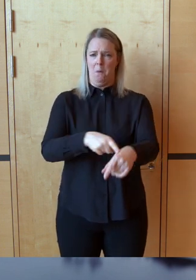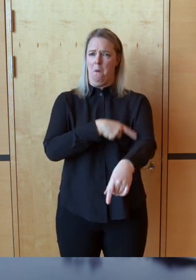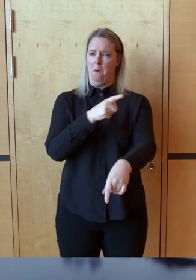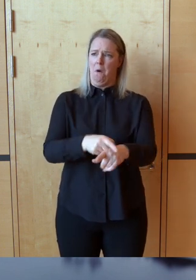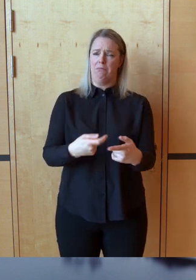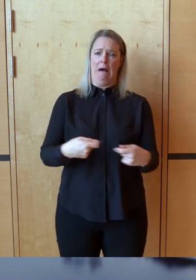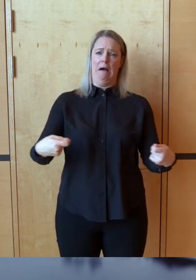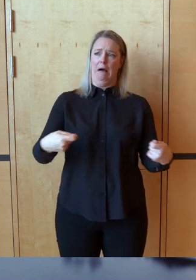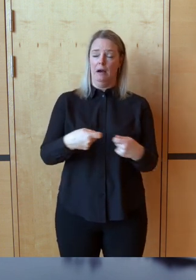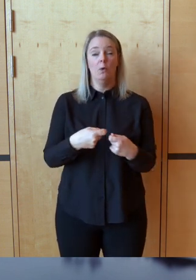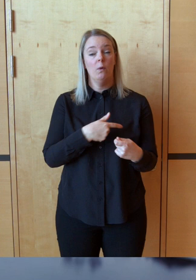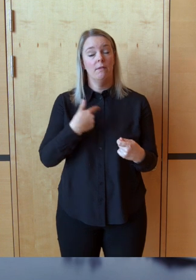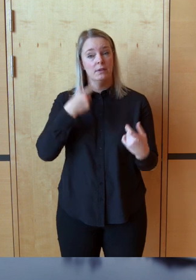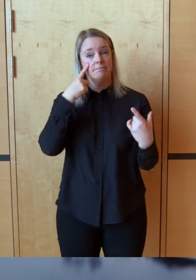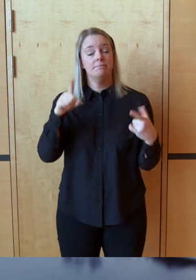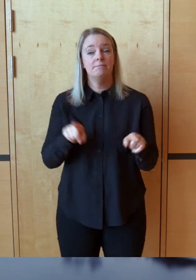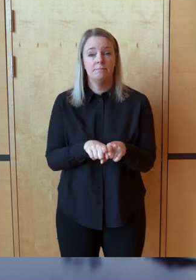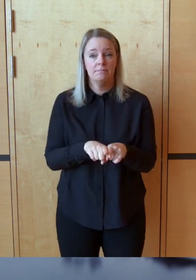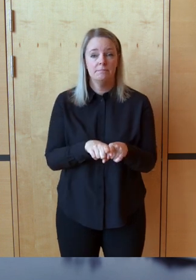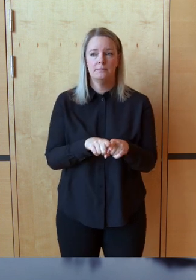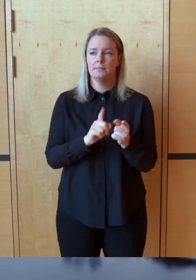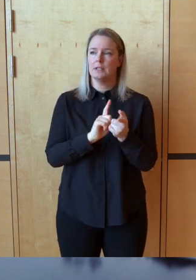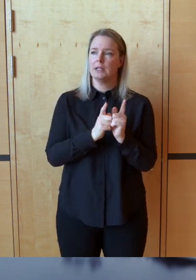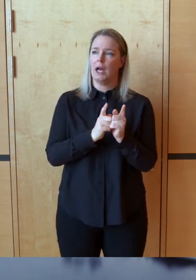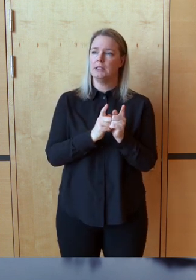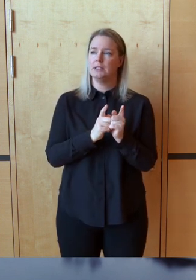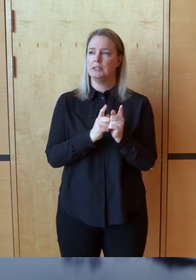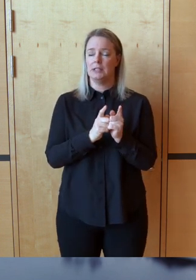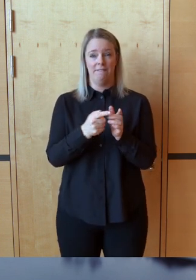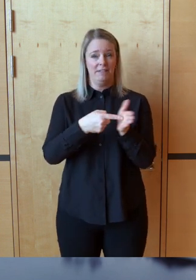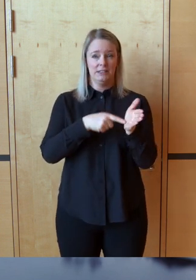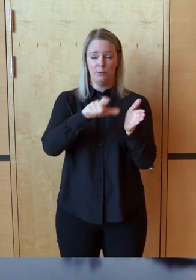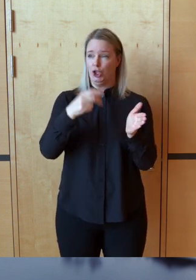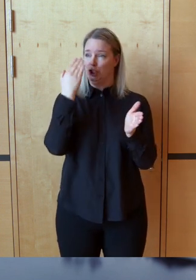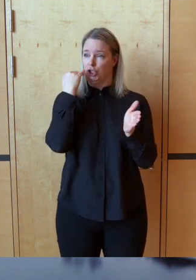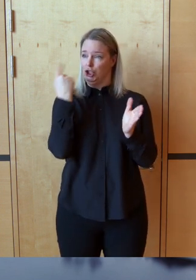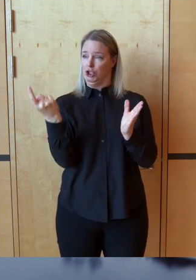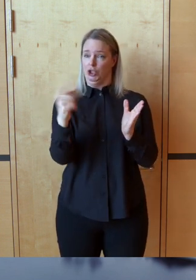Och det tror jag alla kan hålla med om en del kanske har tydligen väldigt möjligt tiden men det finns väldigt många Informer